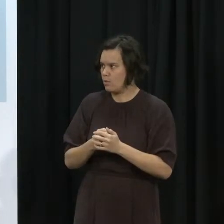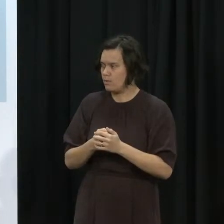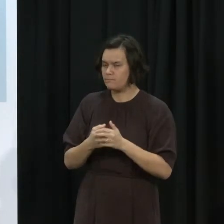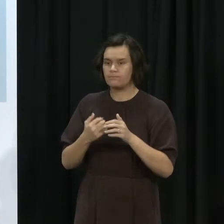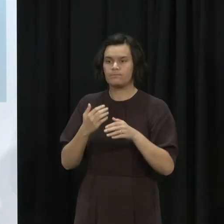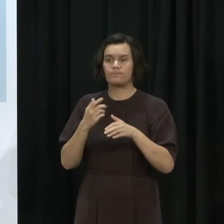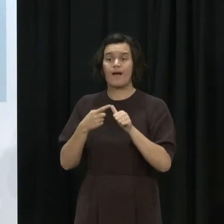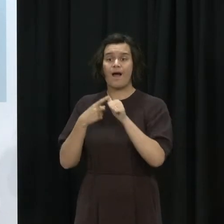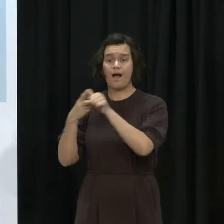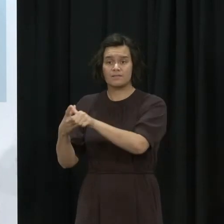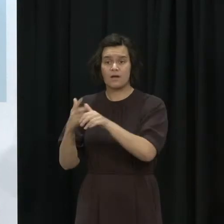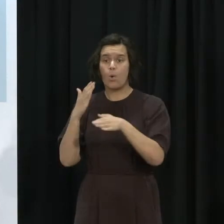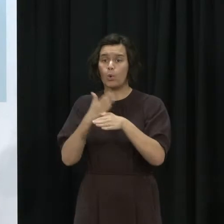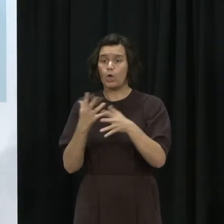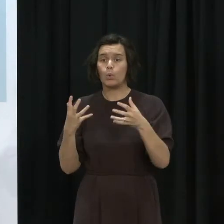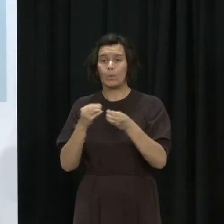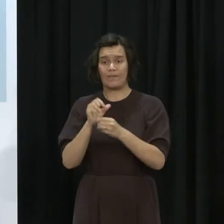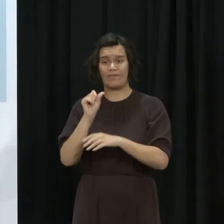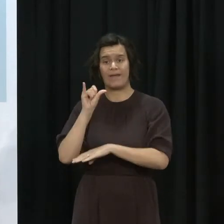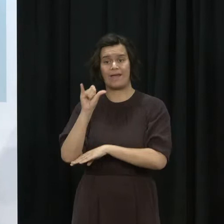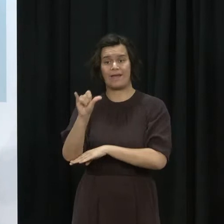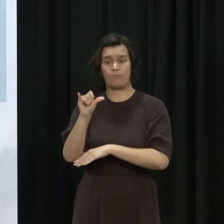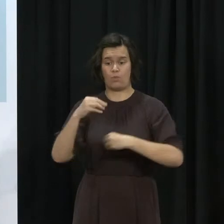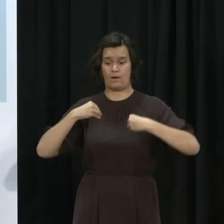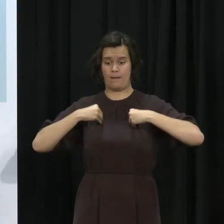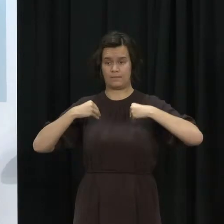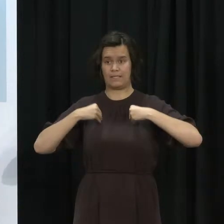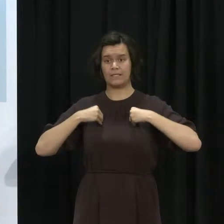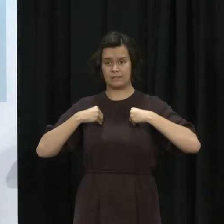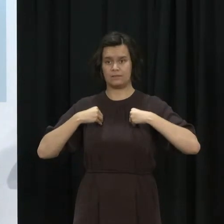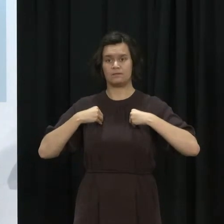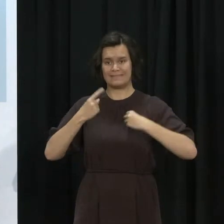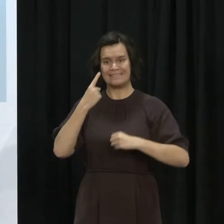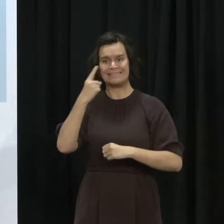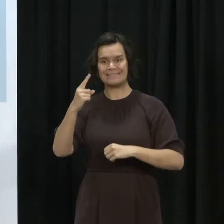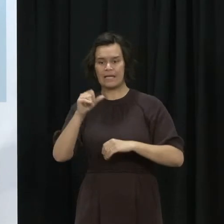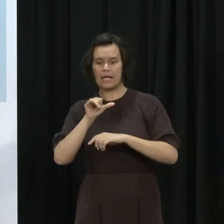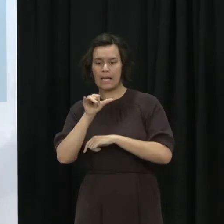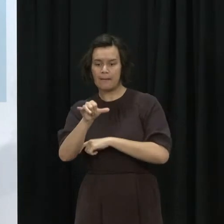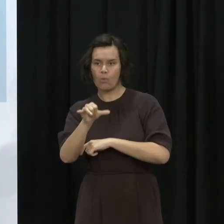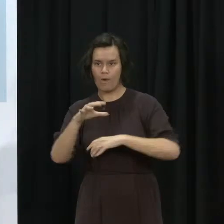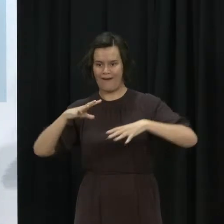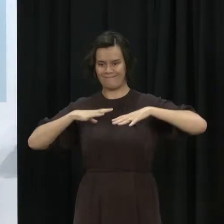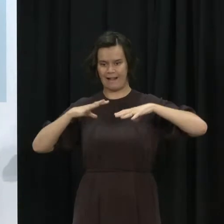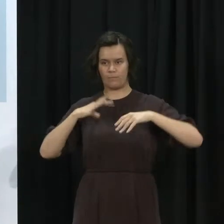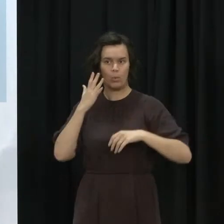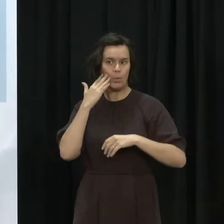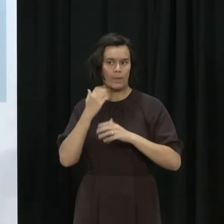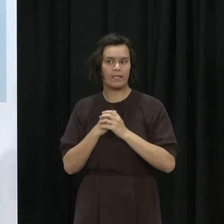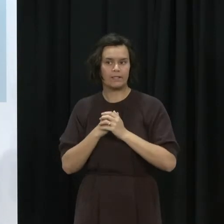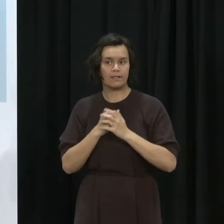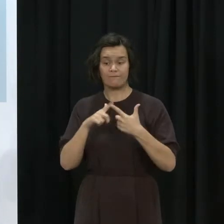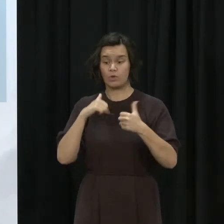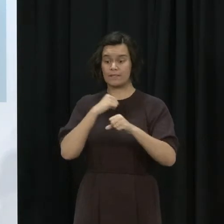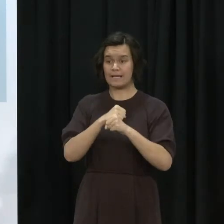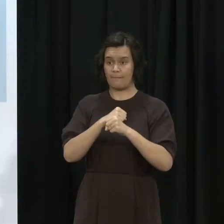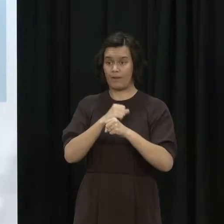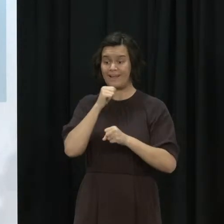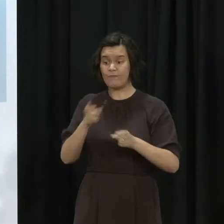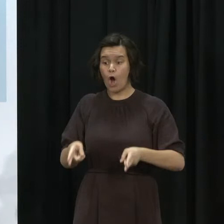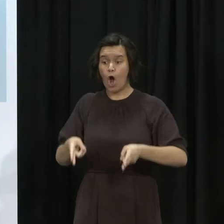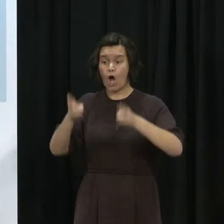inaianei? He aha nga whiringa